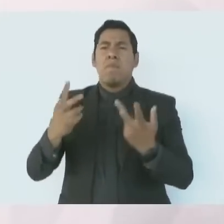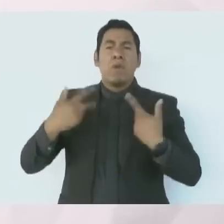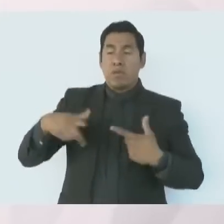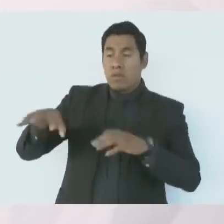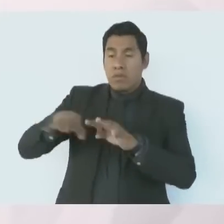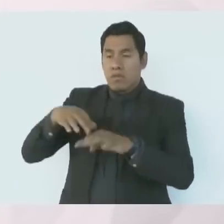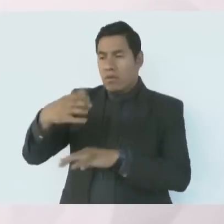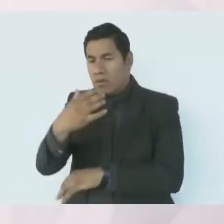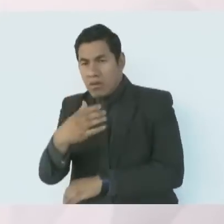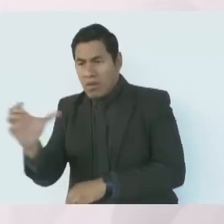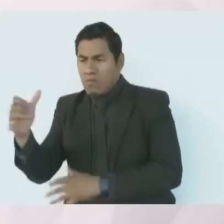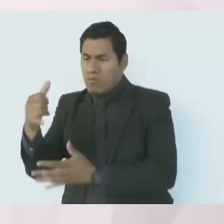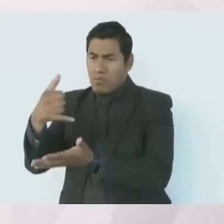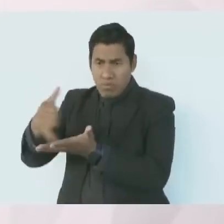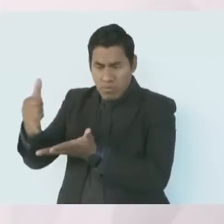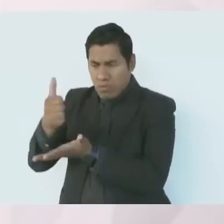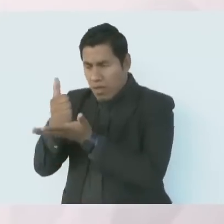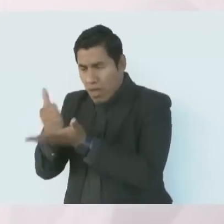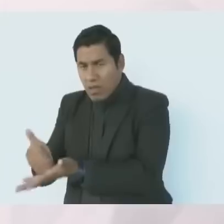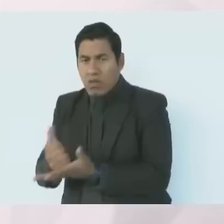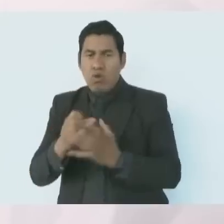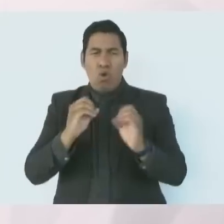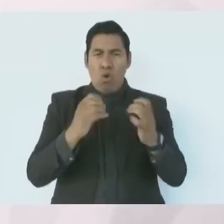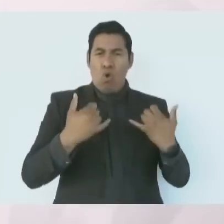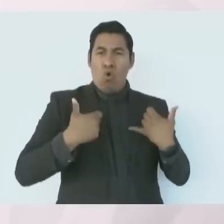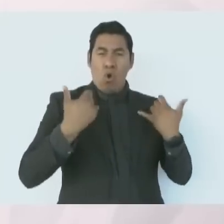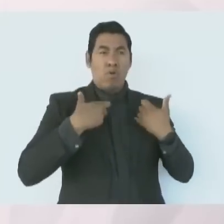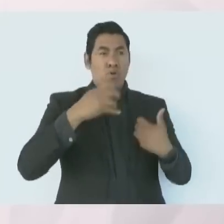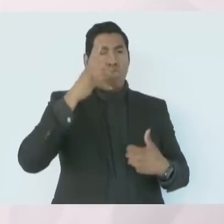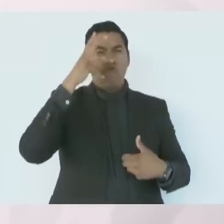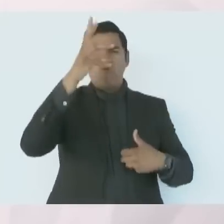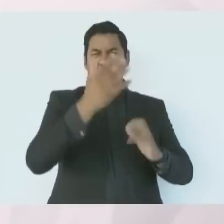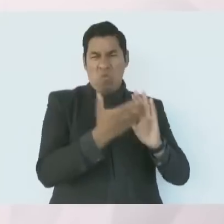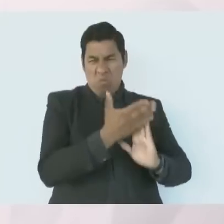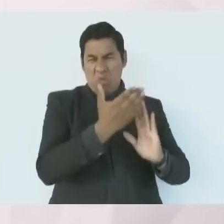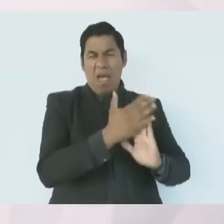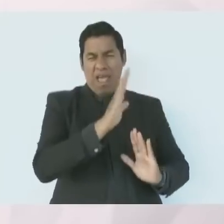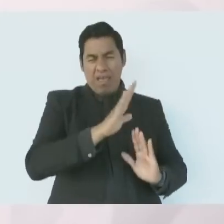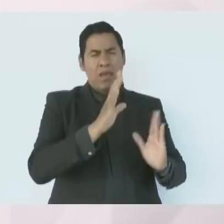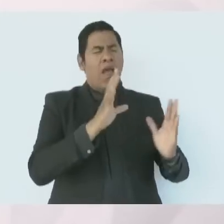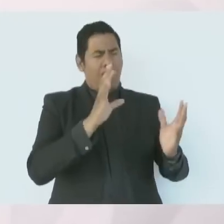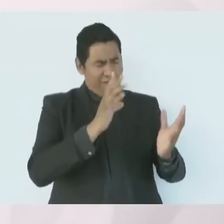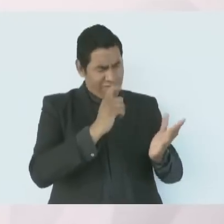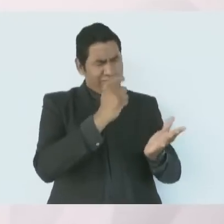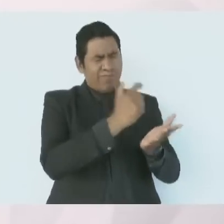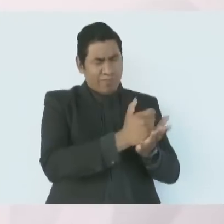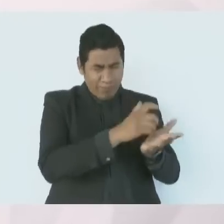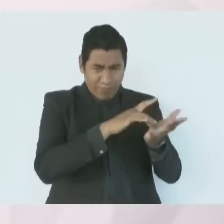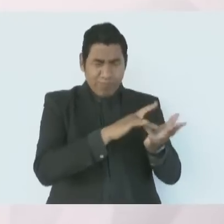jóvenes construyendo el futuro todos los programas que no sé si ya saben